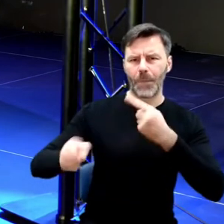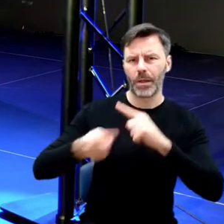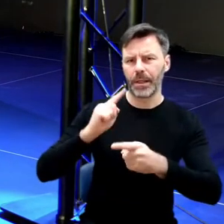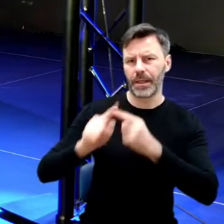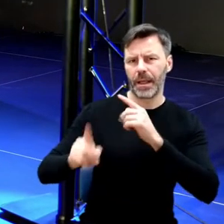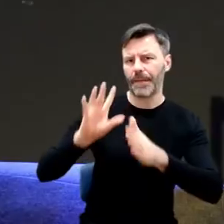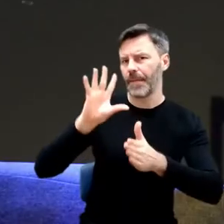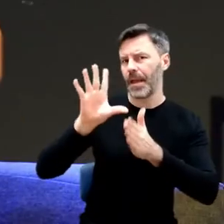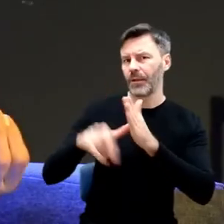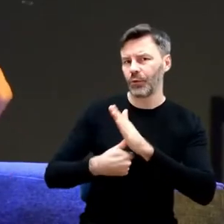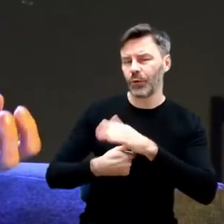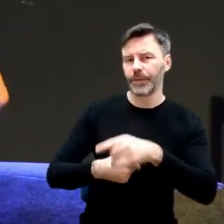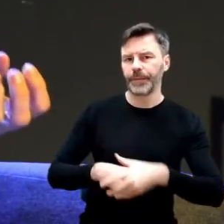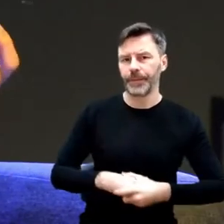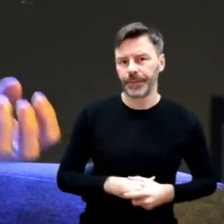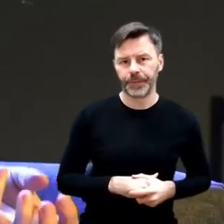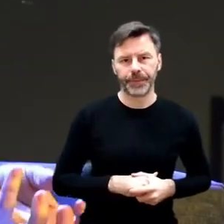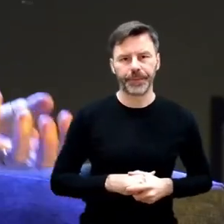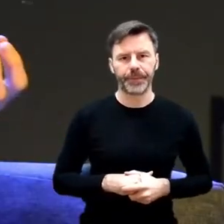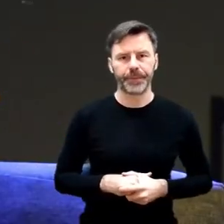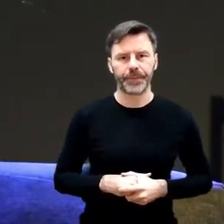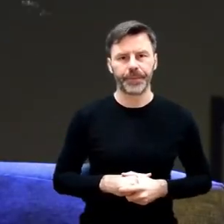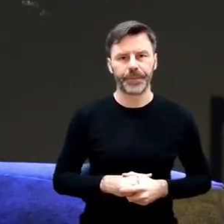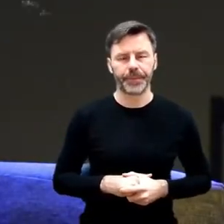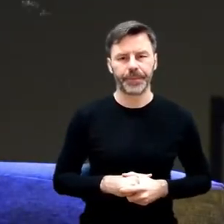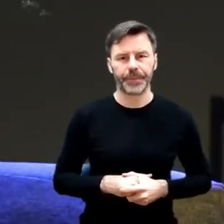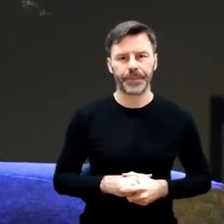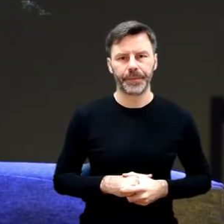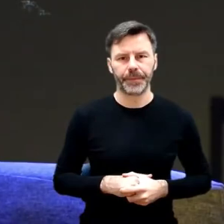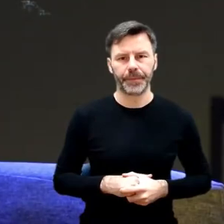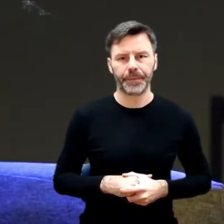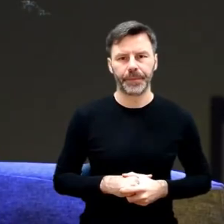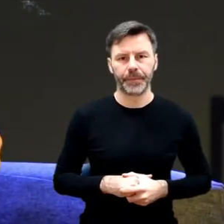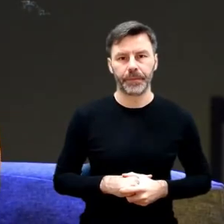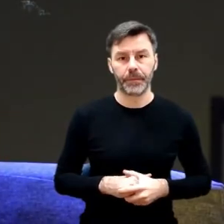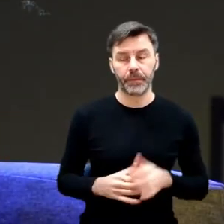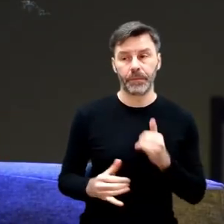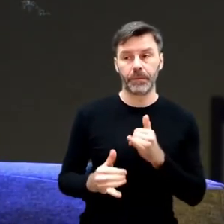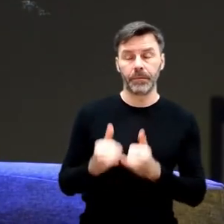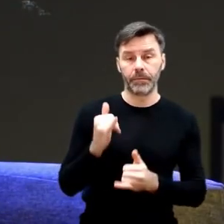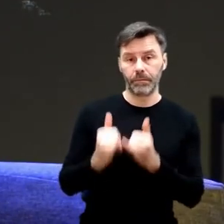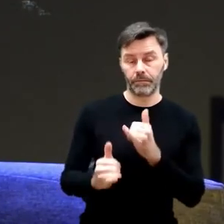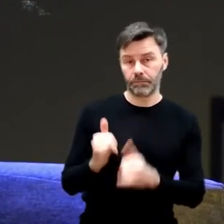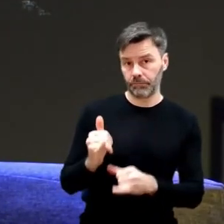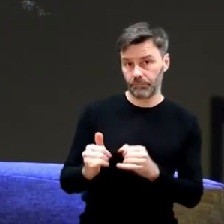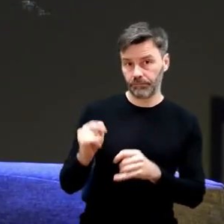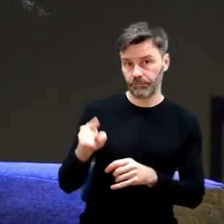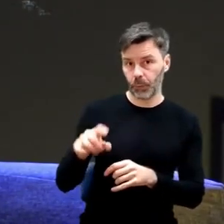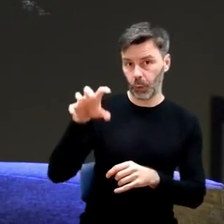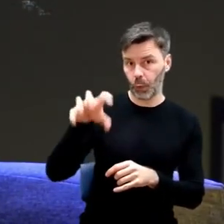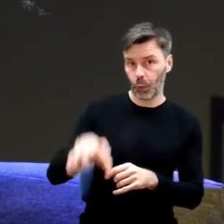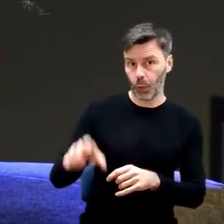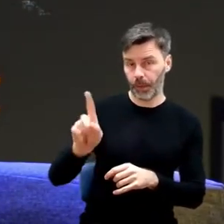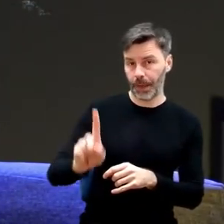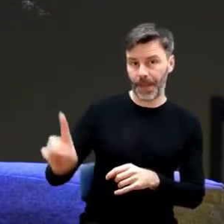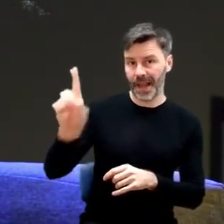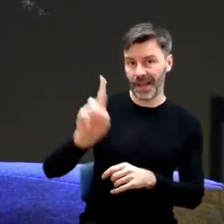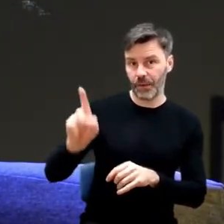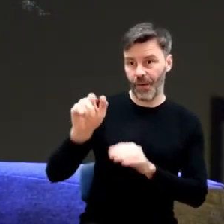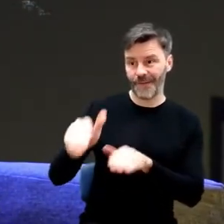Wycofanie się sektora publicznego na pozycje takie bierne